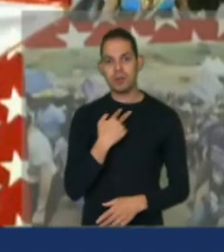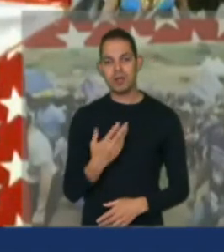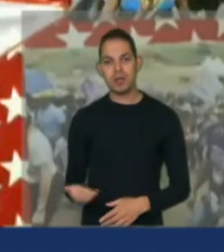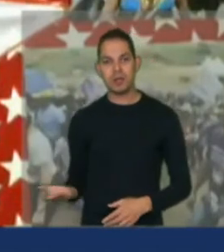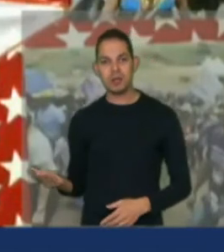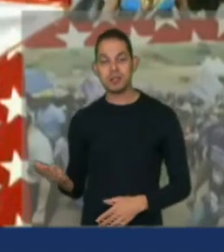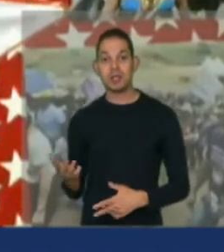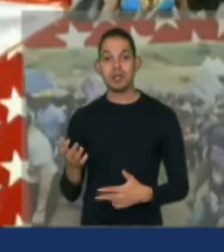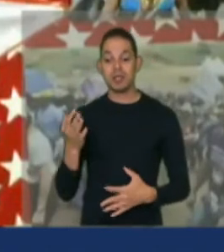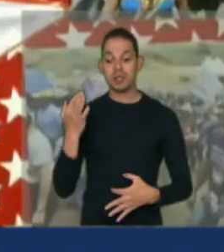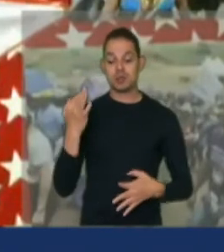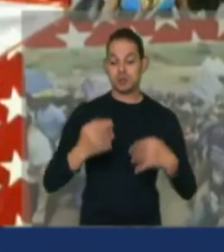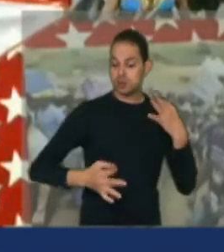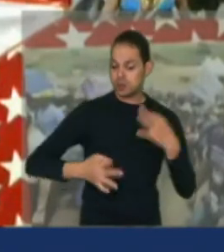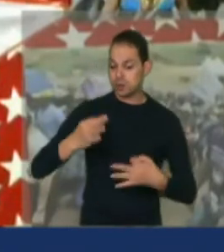SEJA FEITA E O POVO QUE